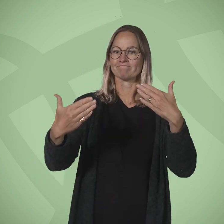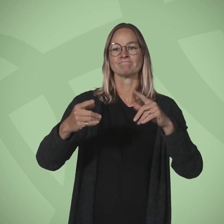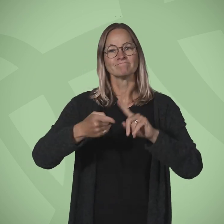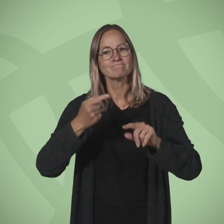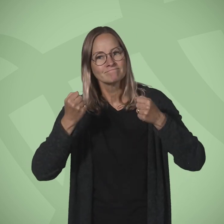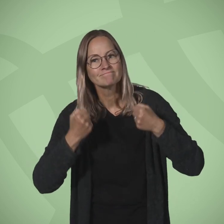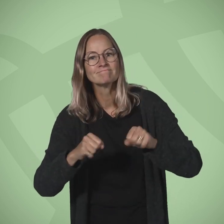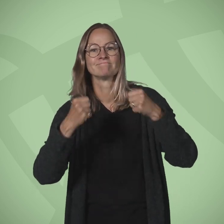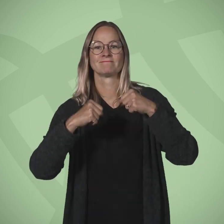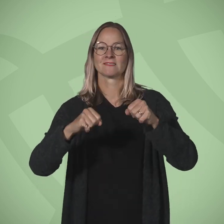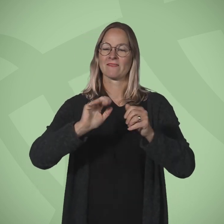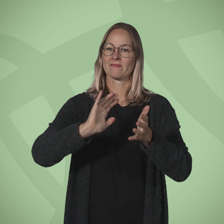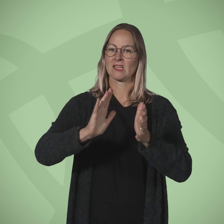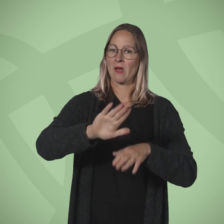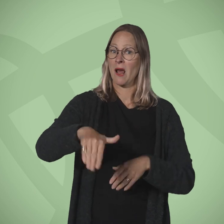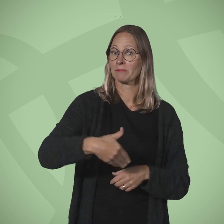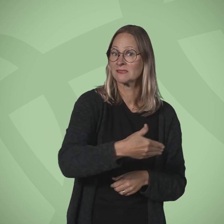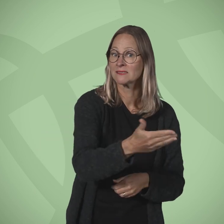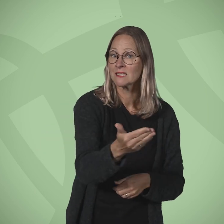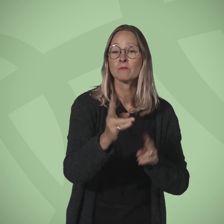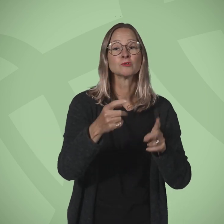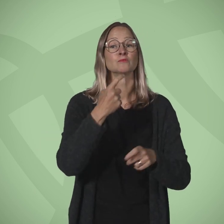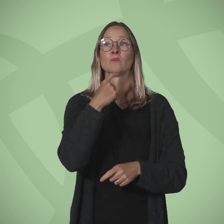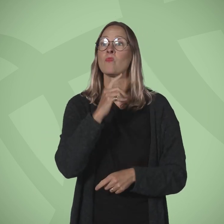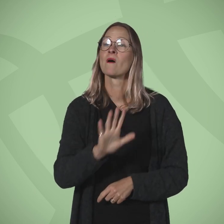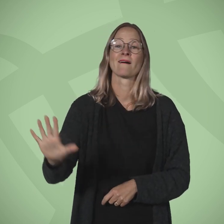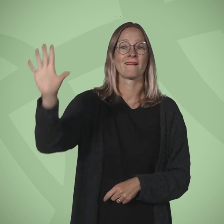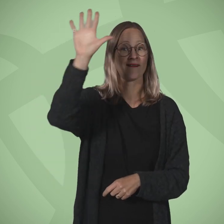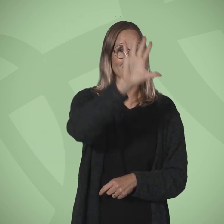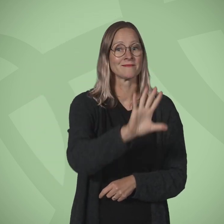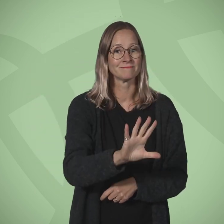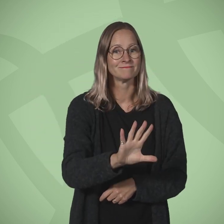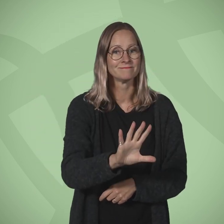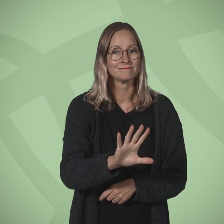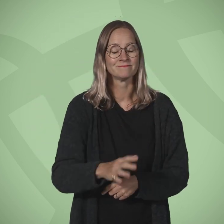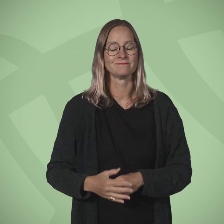ja aloittaa paikallistoimintaa viittoville lapsille myös muualla Suomessa.